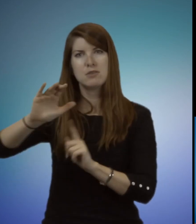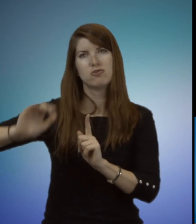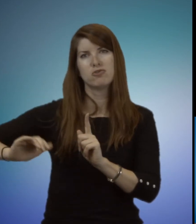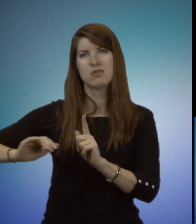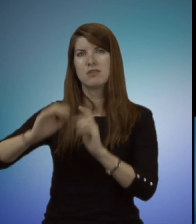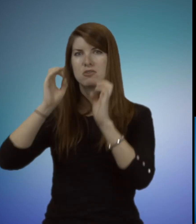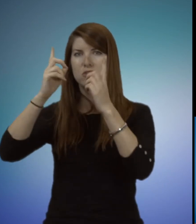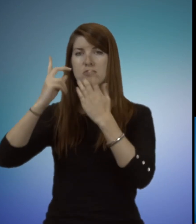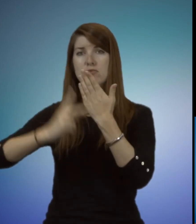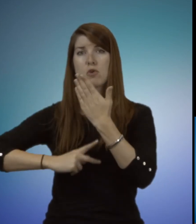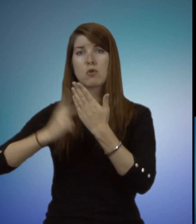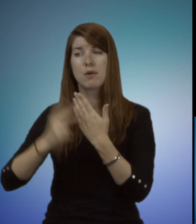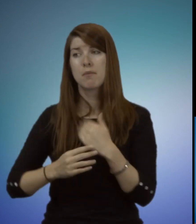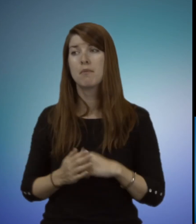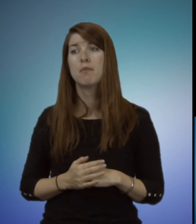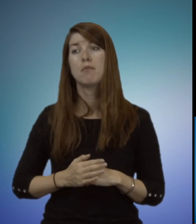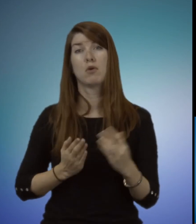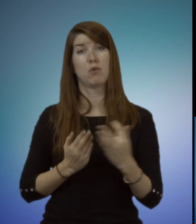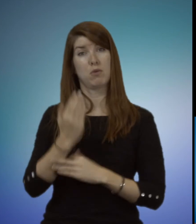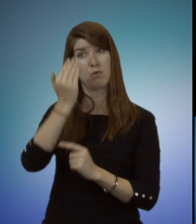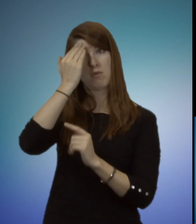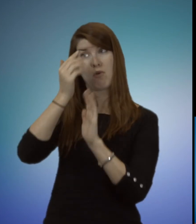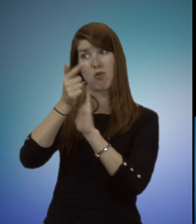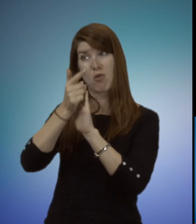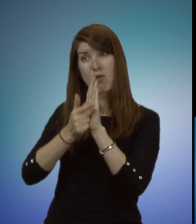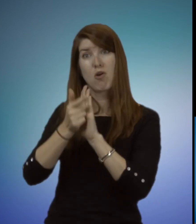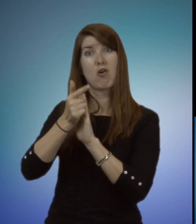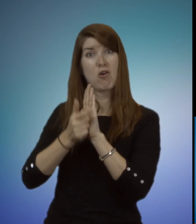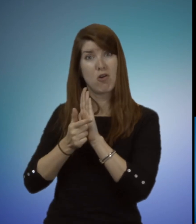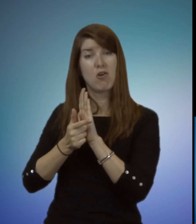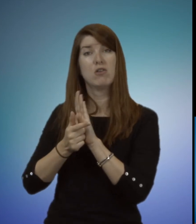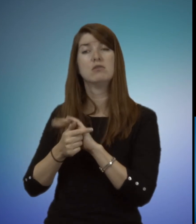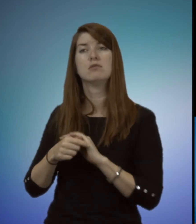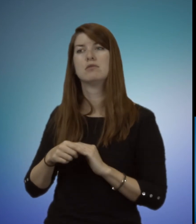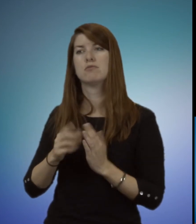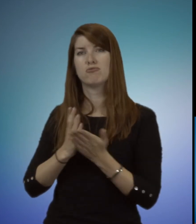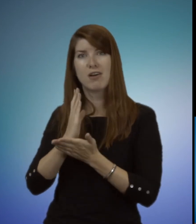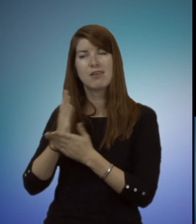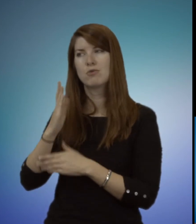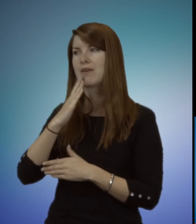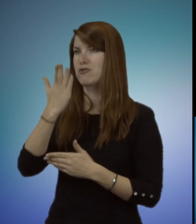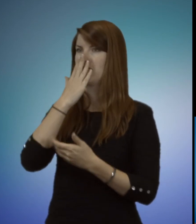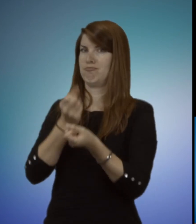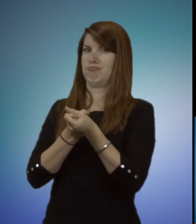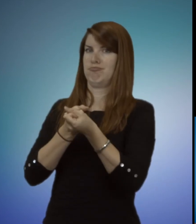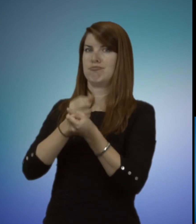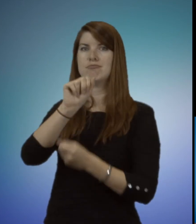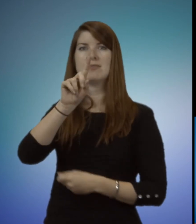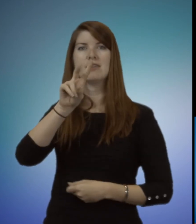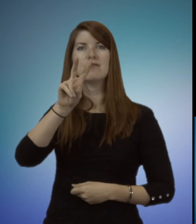programa educativo del niño, y al hacer eso, creo que estarán encaminados para darle un buen apoyo al niño.